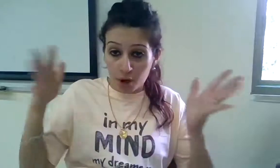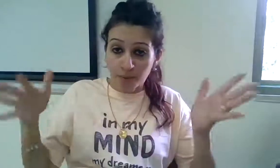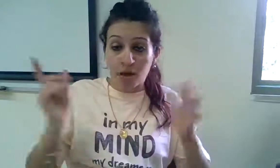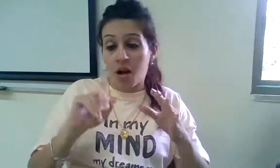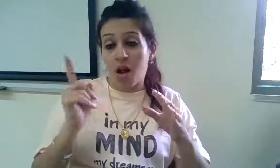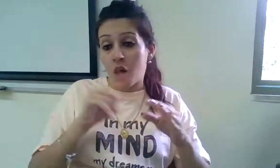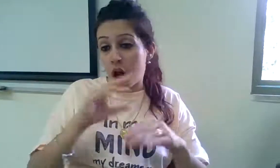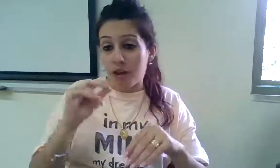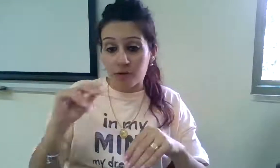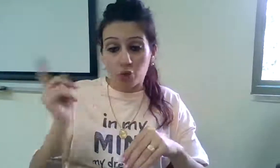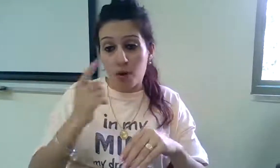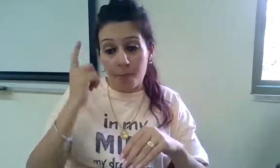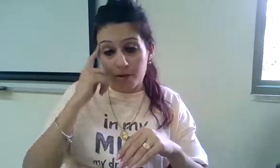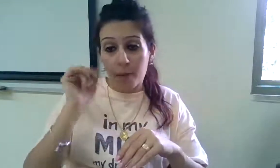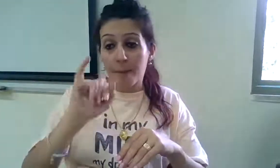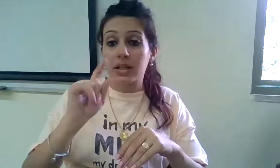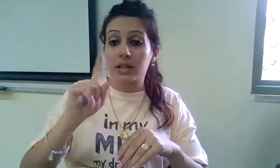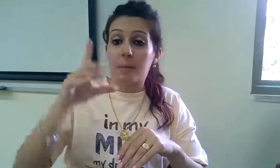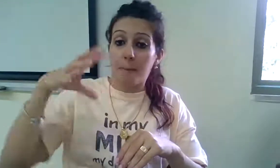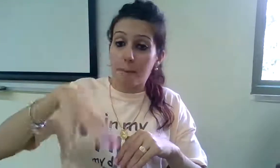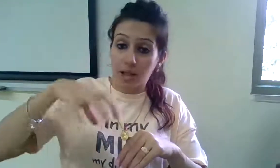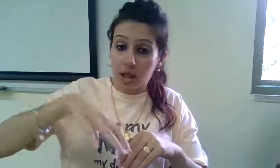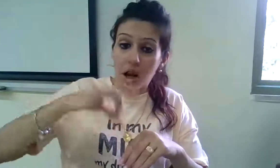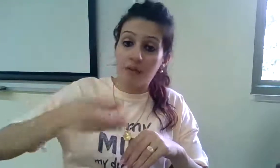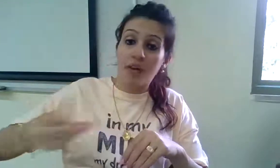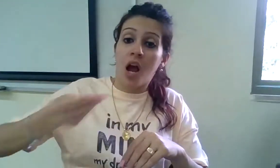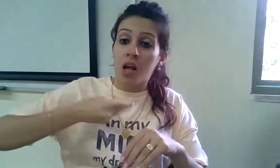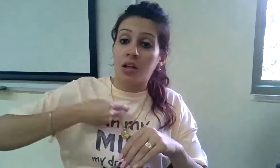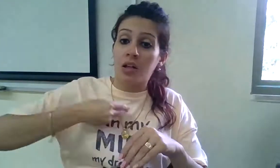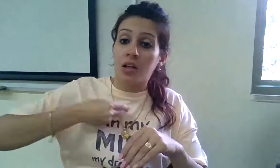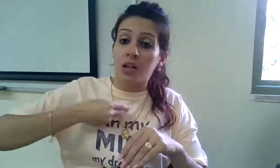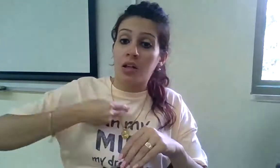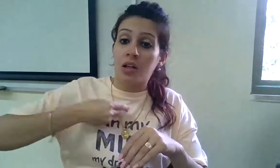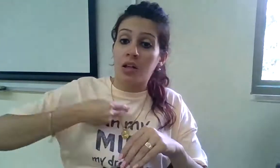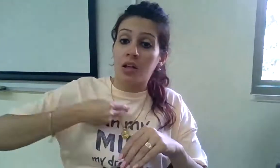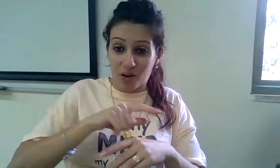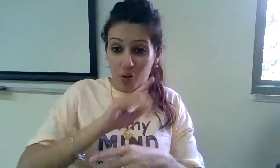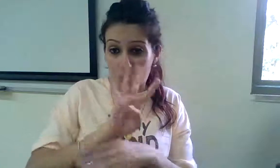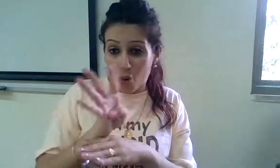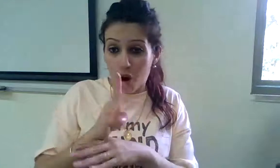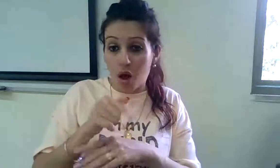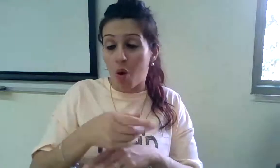تحاول إدخال منهجيات تحاكي الألعاب للتعليم؟